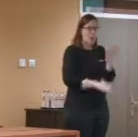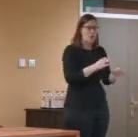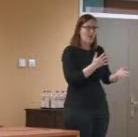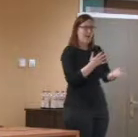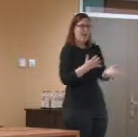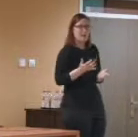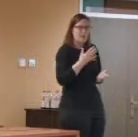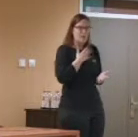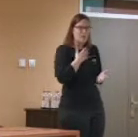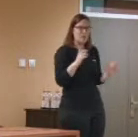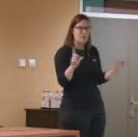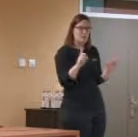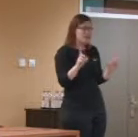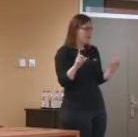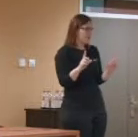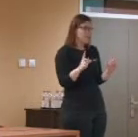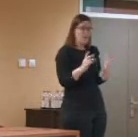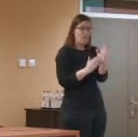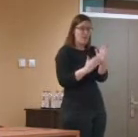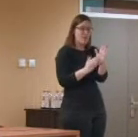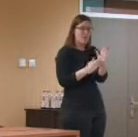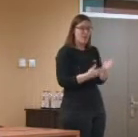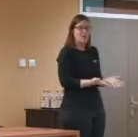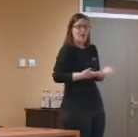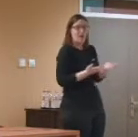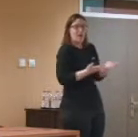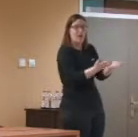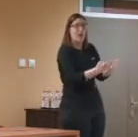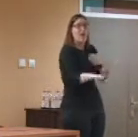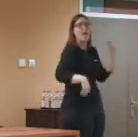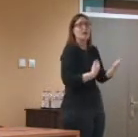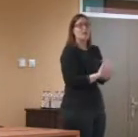del Levante o el Informació, que en su día se retiró su publicidad institucional.